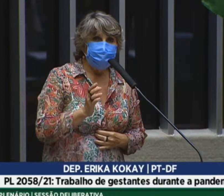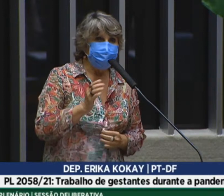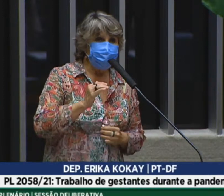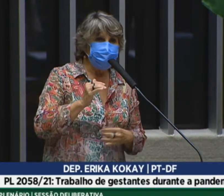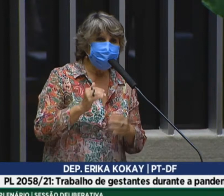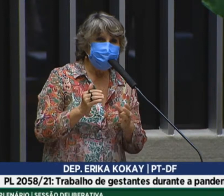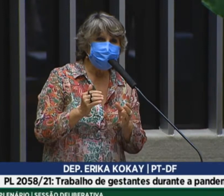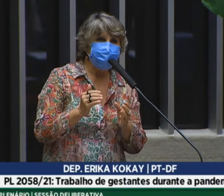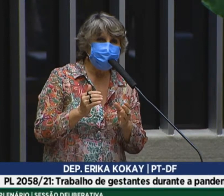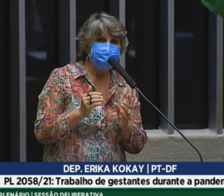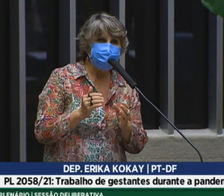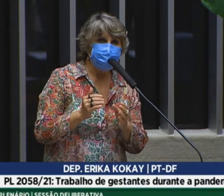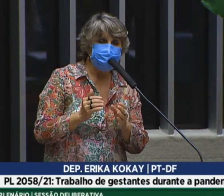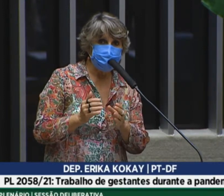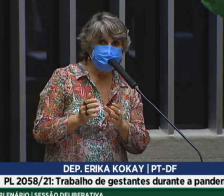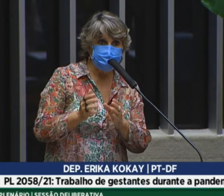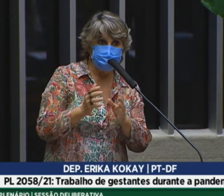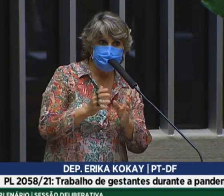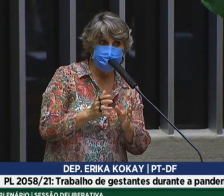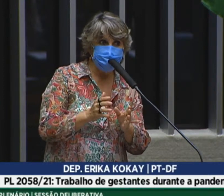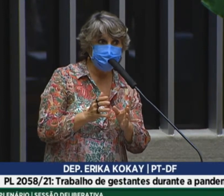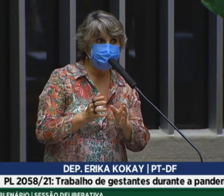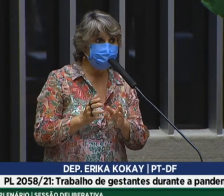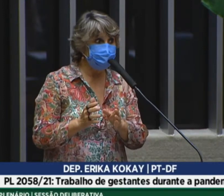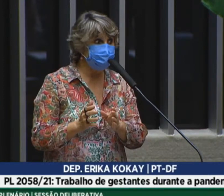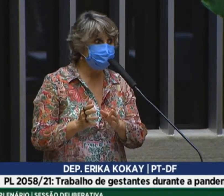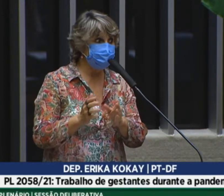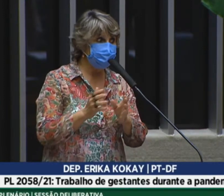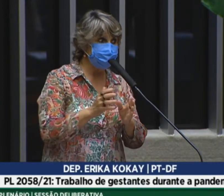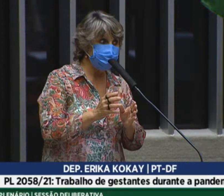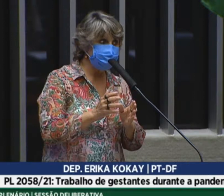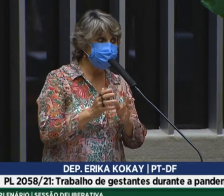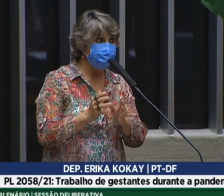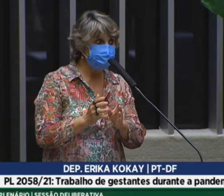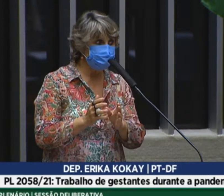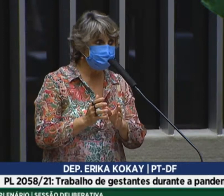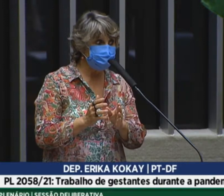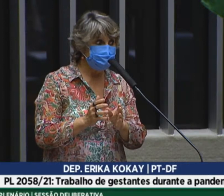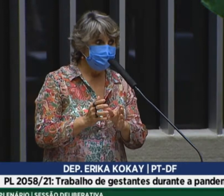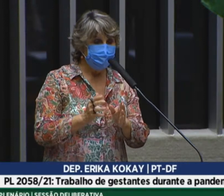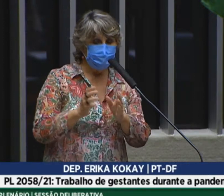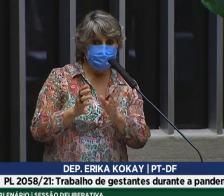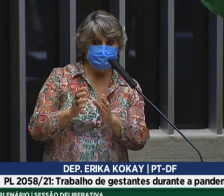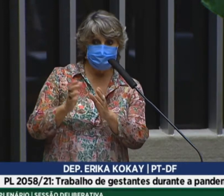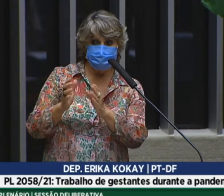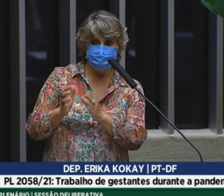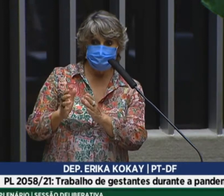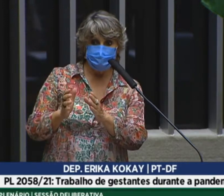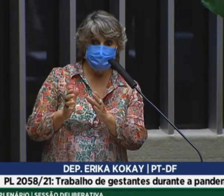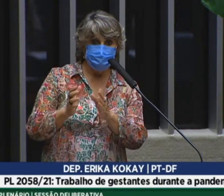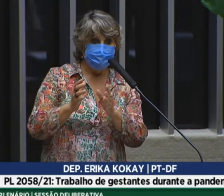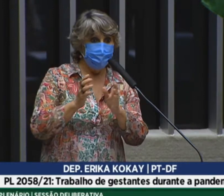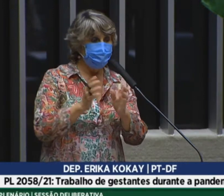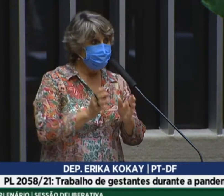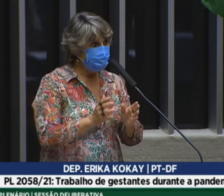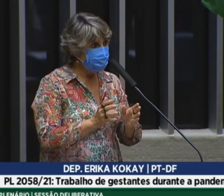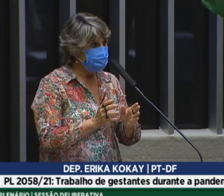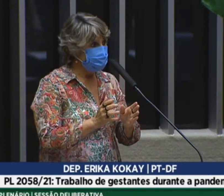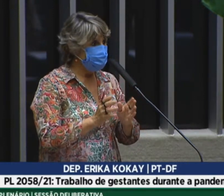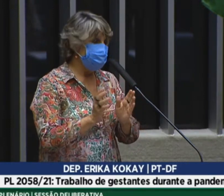FOI DITO VÁRIAS VEZES QUE ERA PRECISO UMA REFORMA TRABALHISTA QUE RETIRASSE DIREITOS PARA SE ASSEGURAR O EMPREGO. O INVESTIMENTO, EMPREGO... NÃO EXISTE NESSE